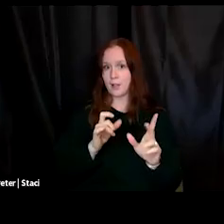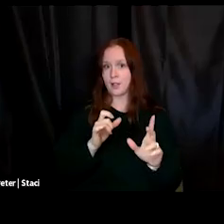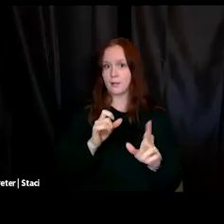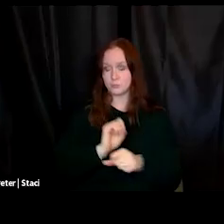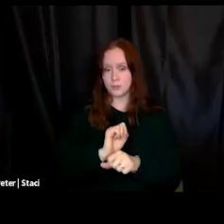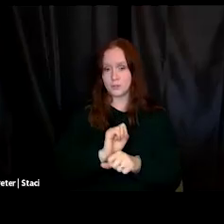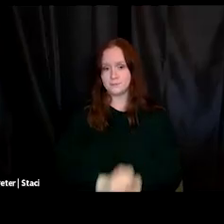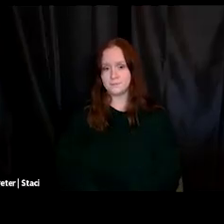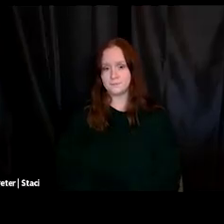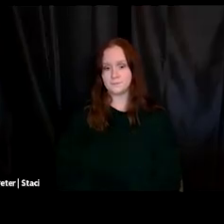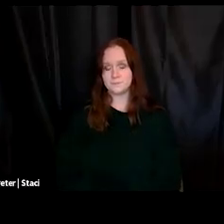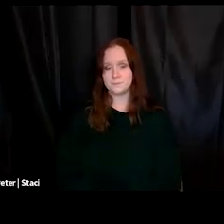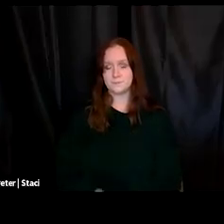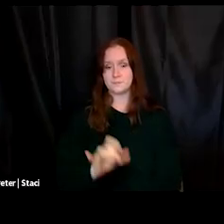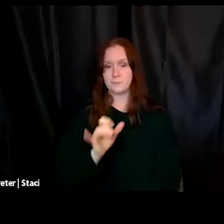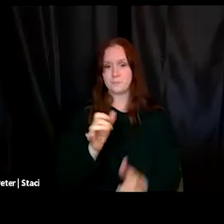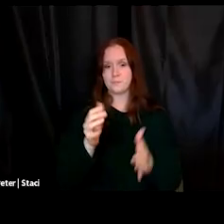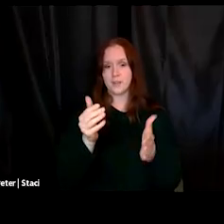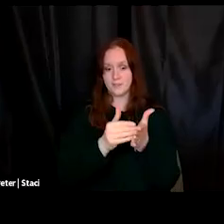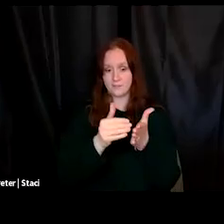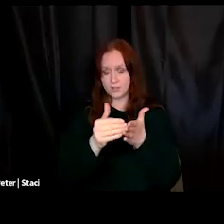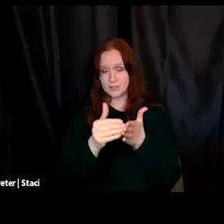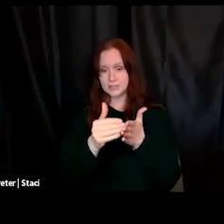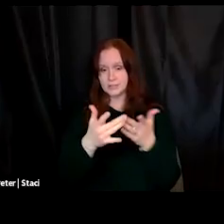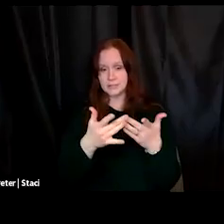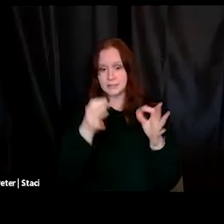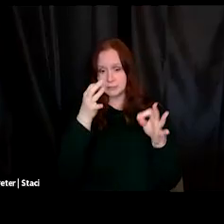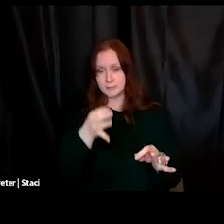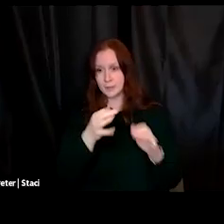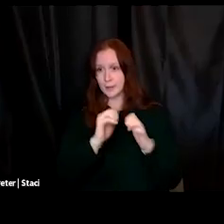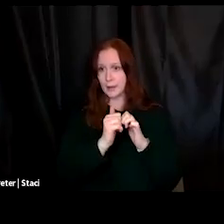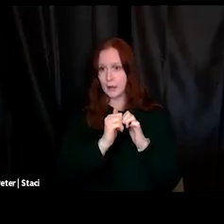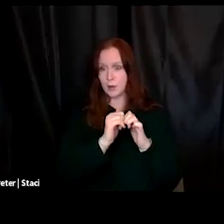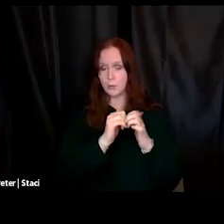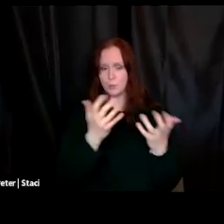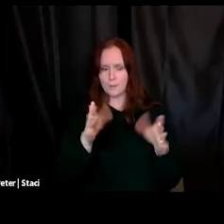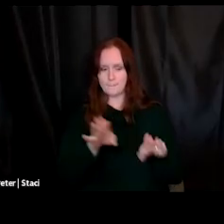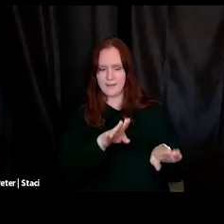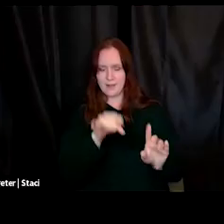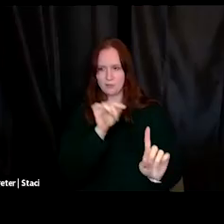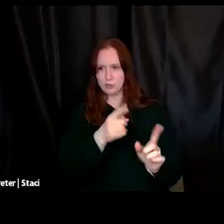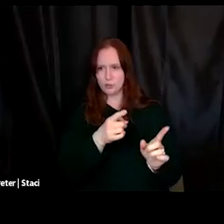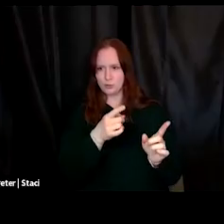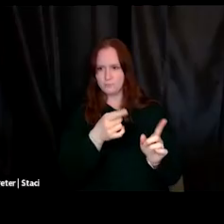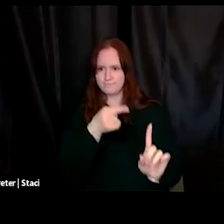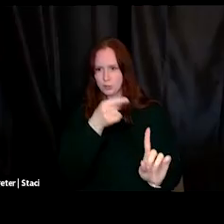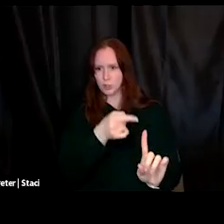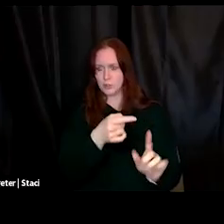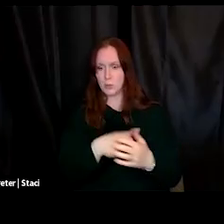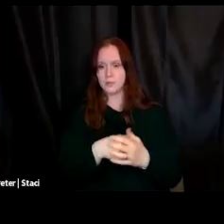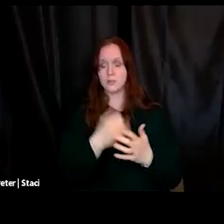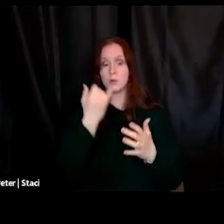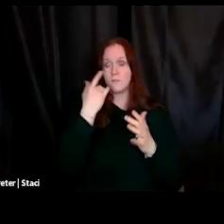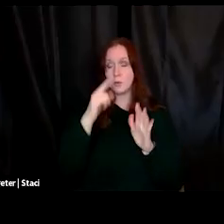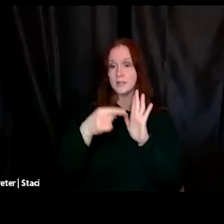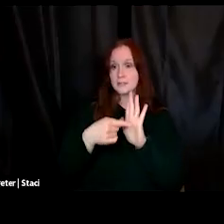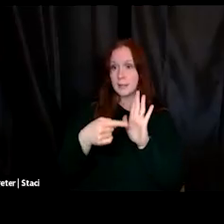que ayudan a organizar y proporcionar comunicación y apoyo a las oficinas locales de campo, y la oficina local de campo